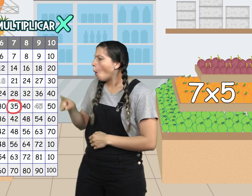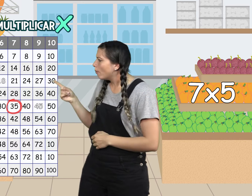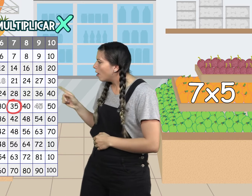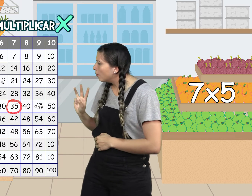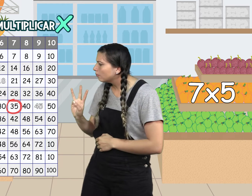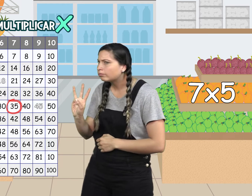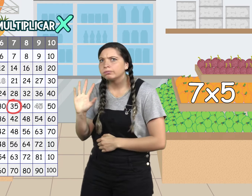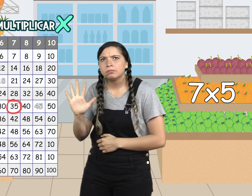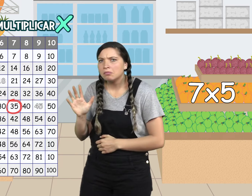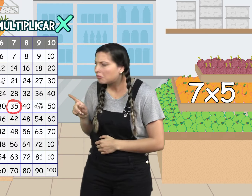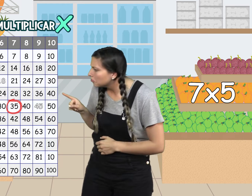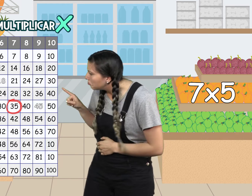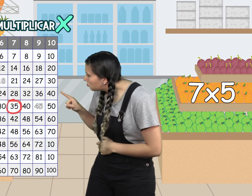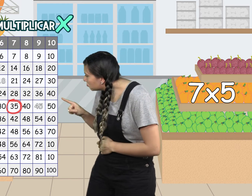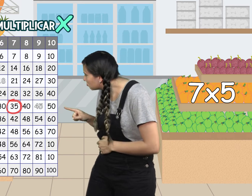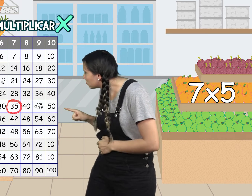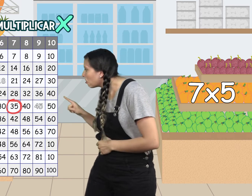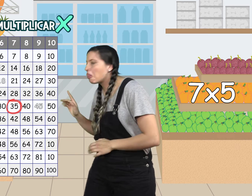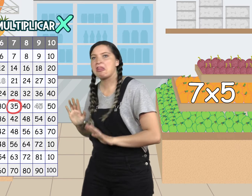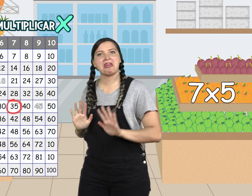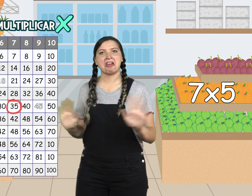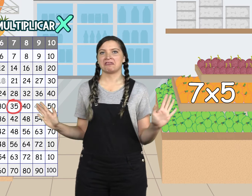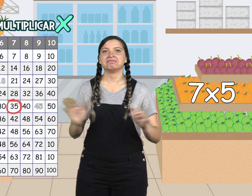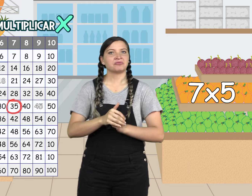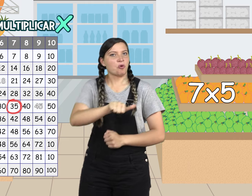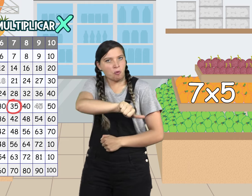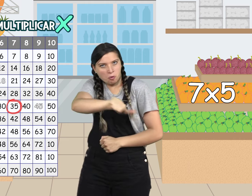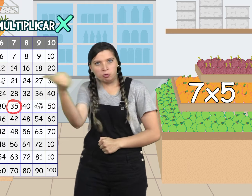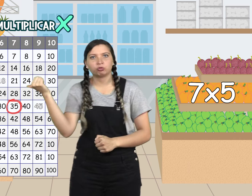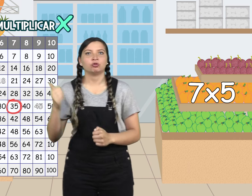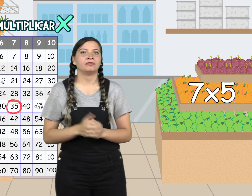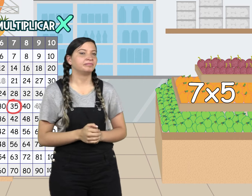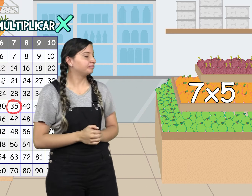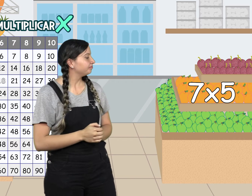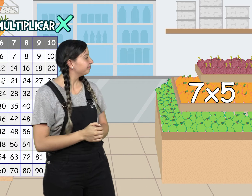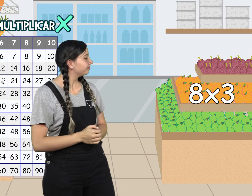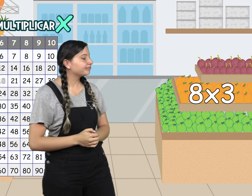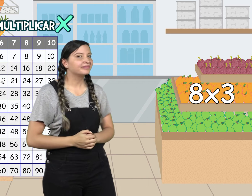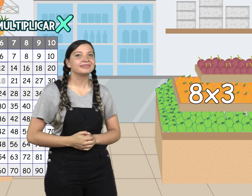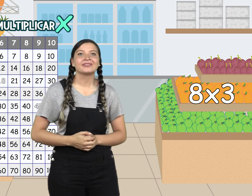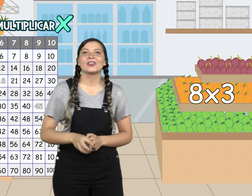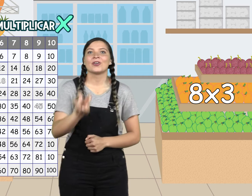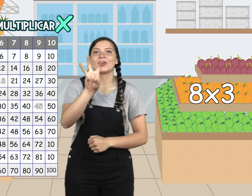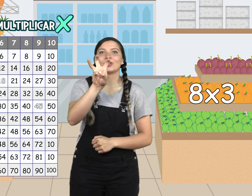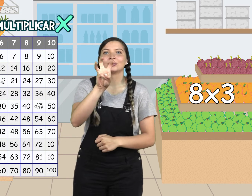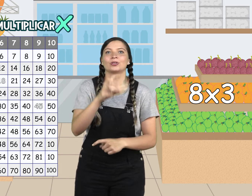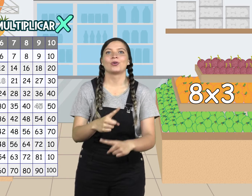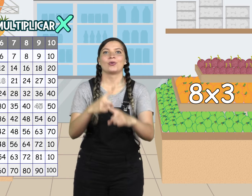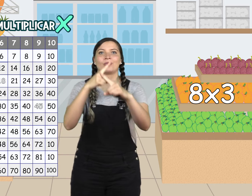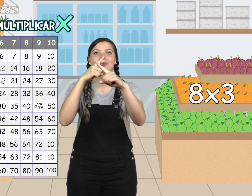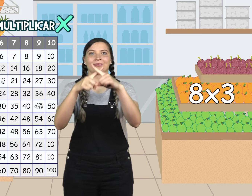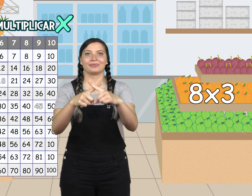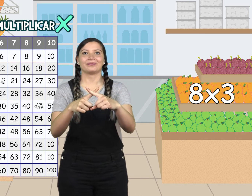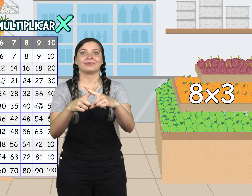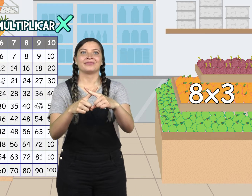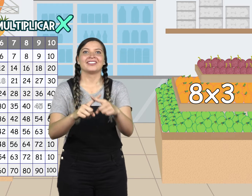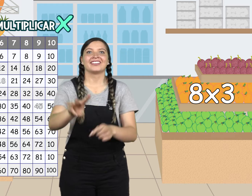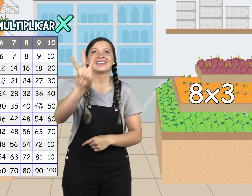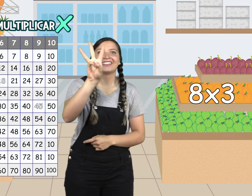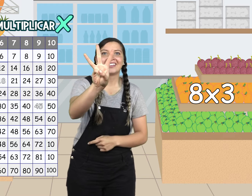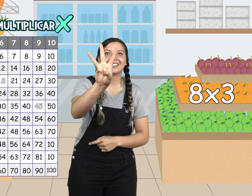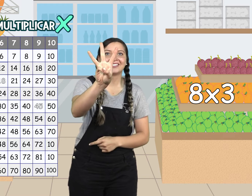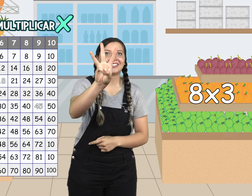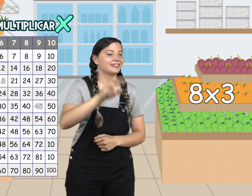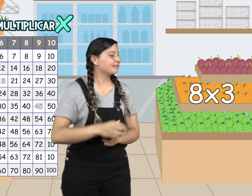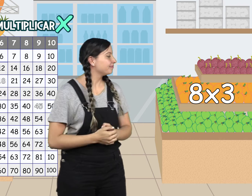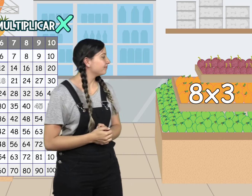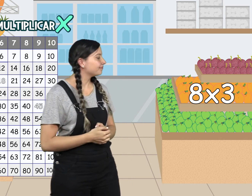Ya no vemos en el recuadro más número treinta y cinco, así que avancemos. ¿Quién me dice cuanto es ocho por tres?